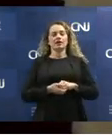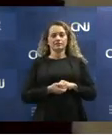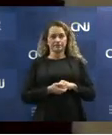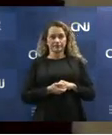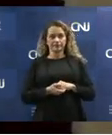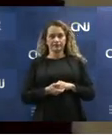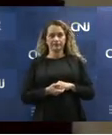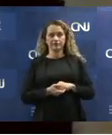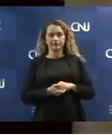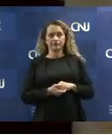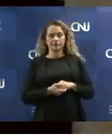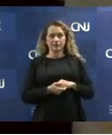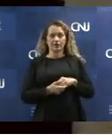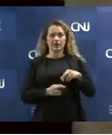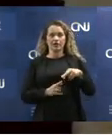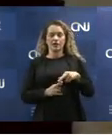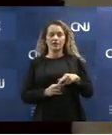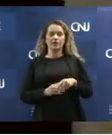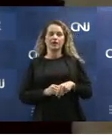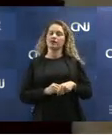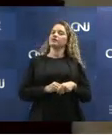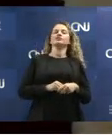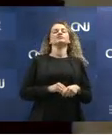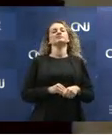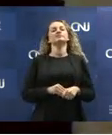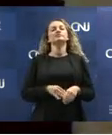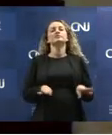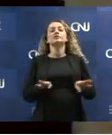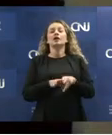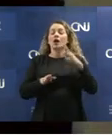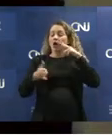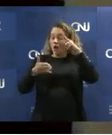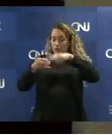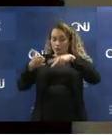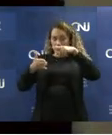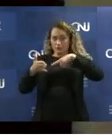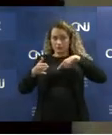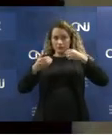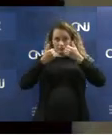eu leio aqui uma parte de um voto que consta da nossa manifestação,